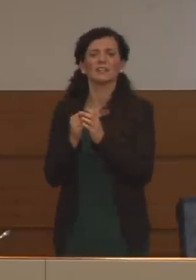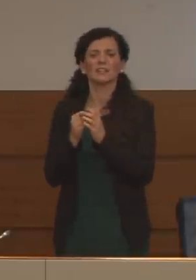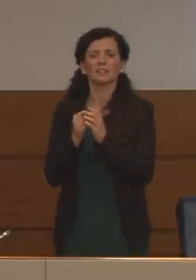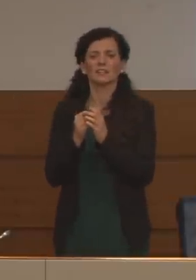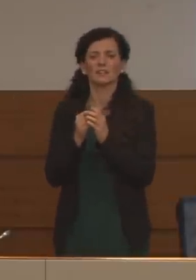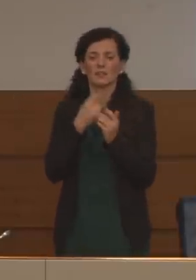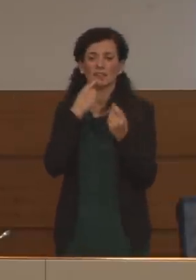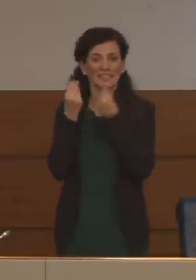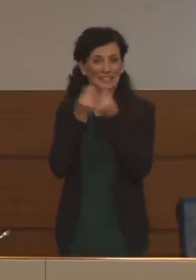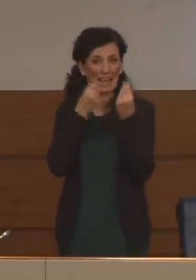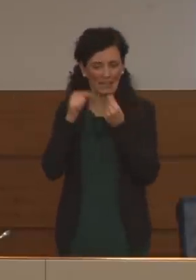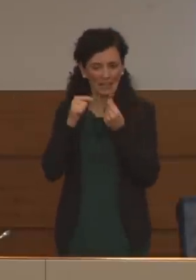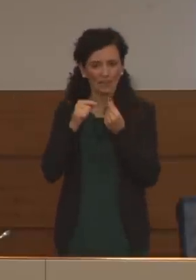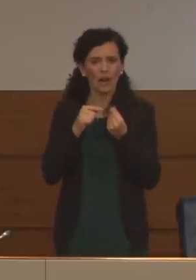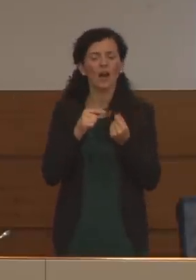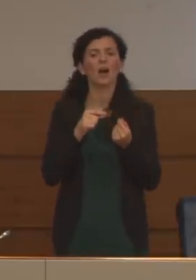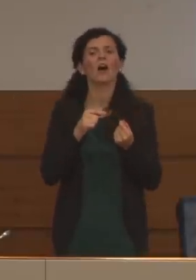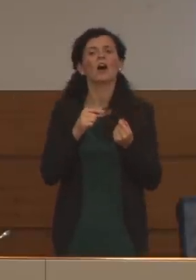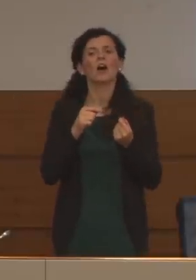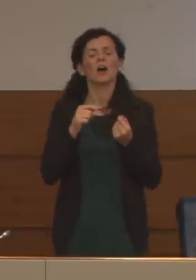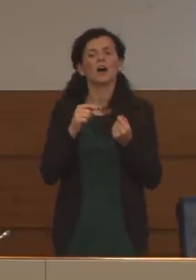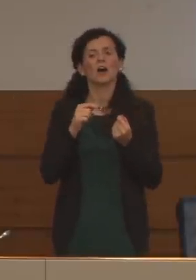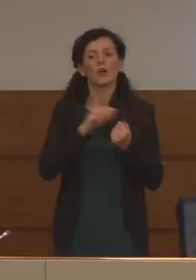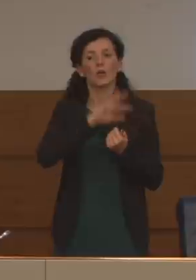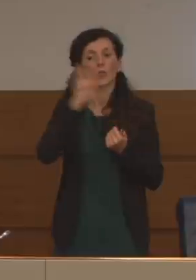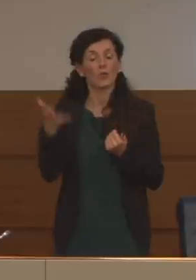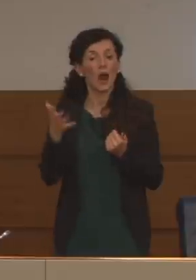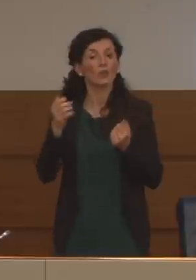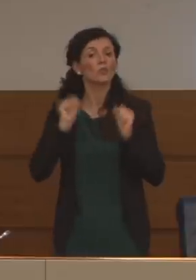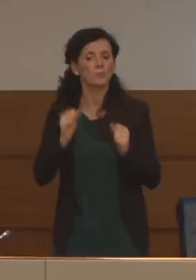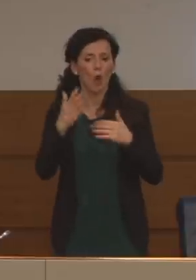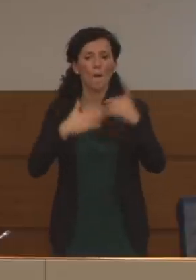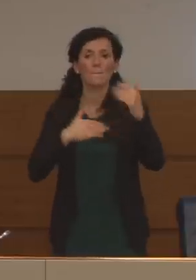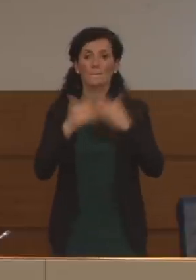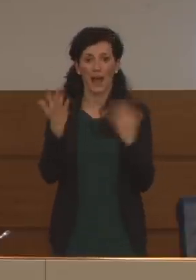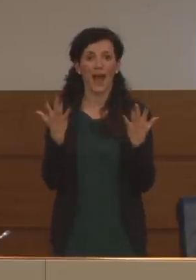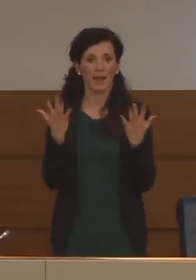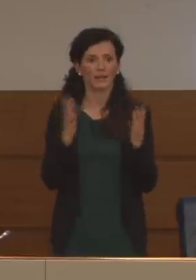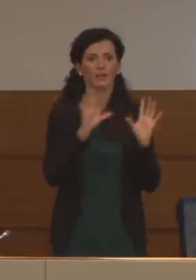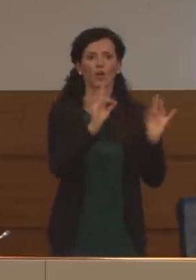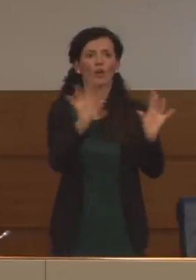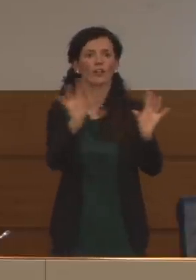di trasmissione può essere il contatto attraverso mano e abbiamo detto però che il miglior modo